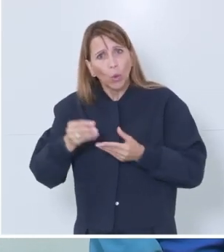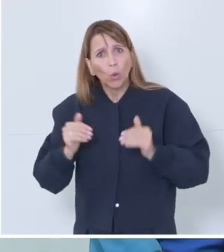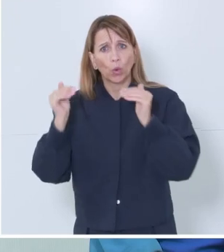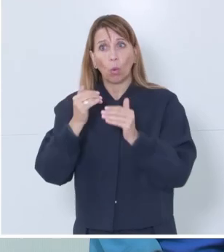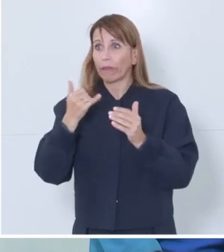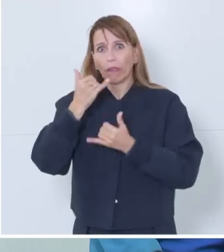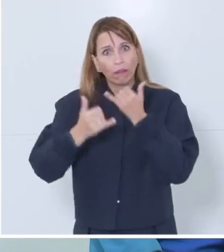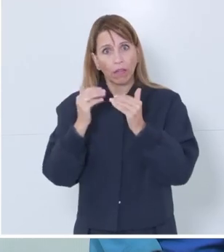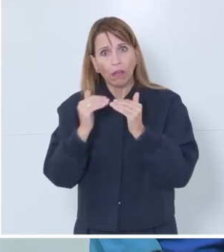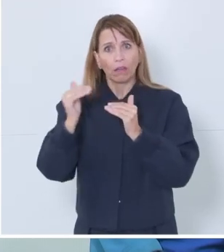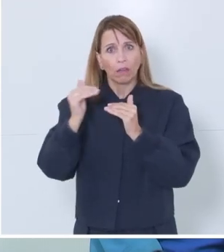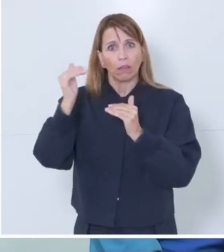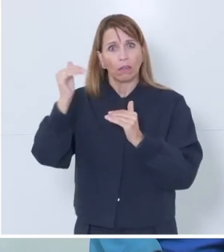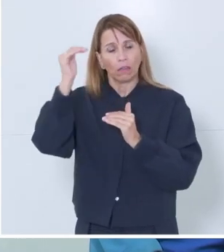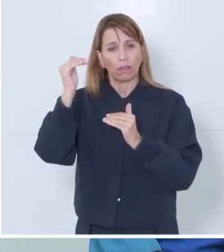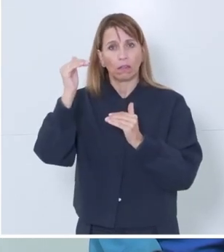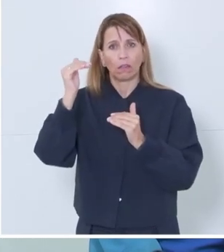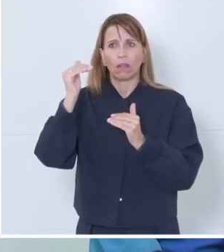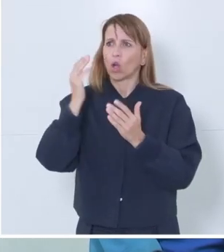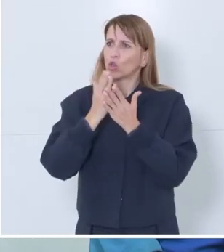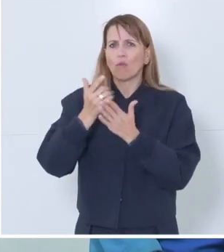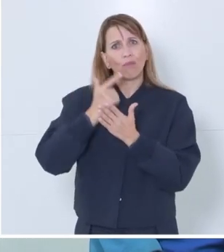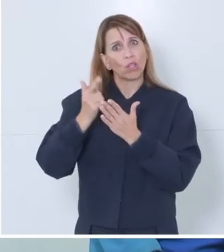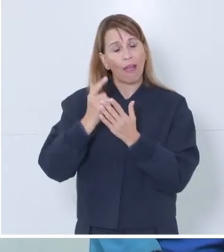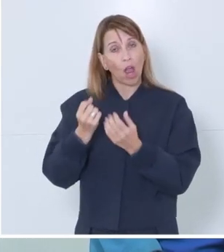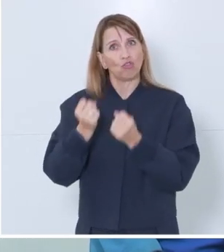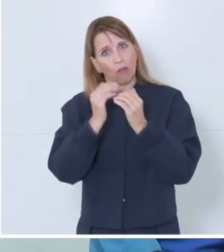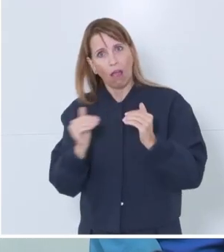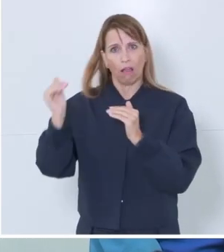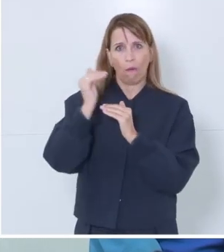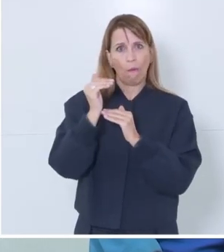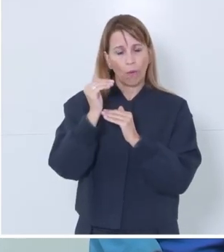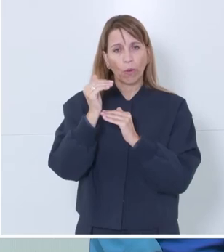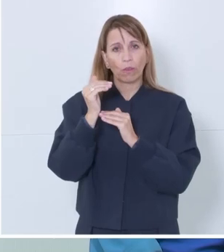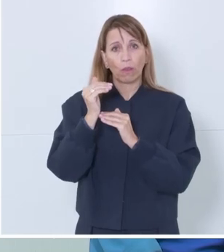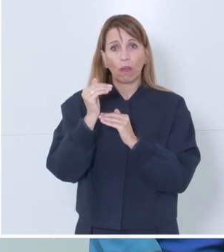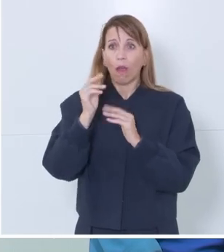die wir deutlich auch erhöht haben vor insgesamt zwei Jahren und wo sie fast 50 %, wenn ich jetzt